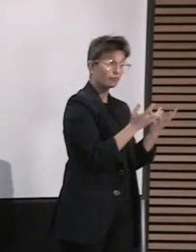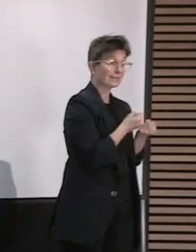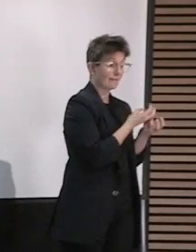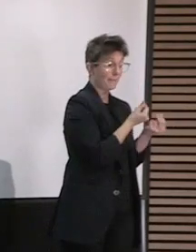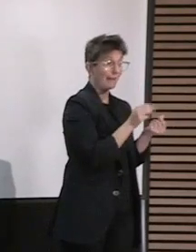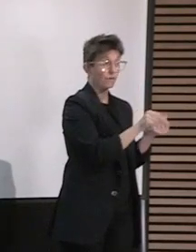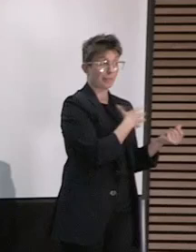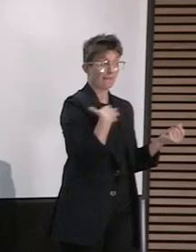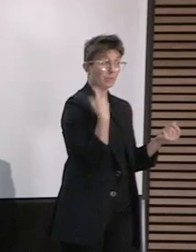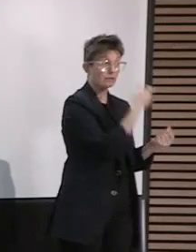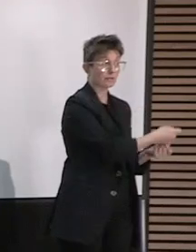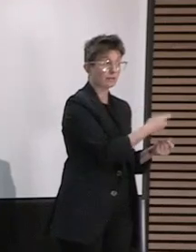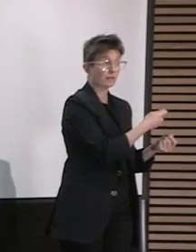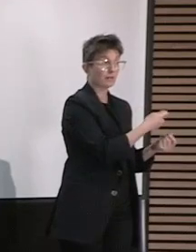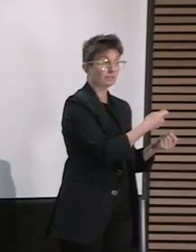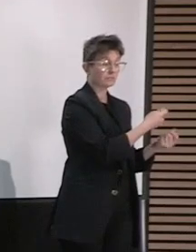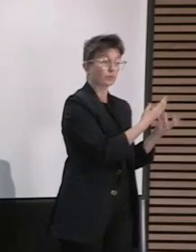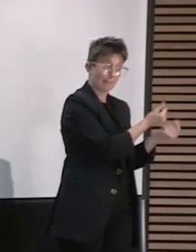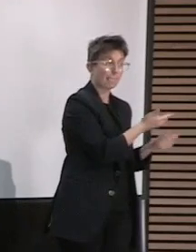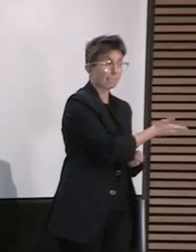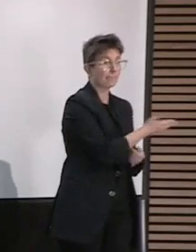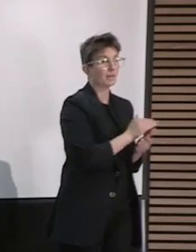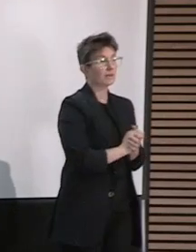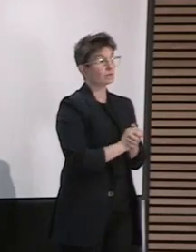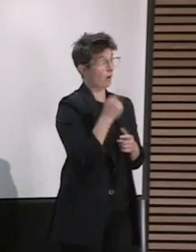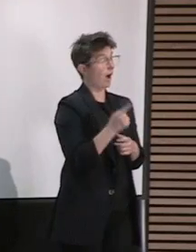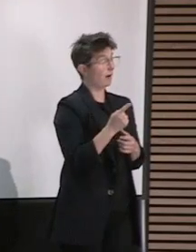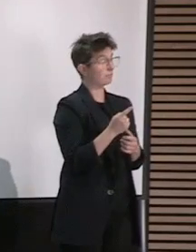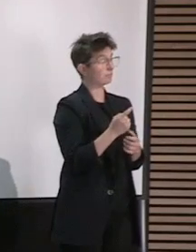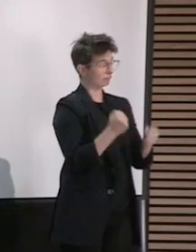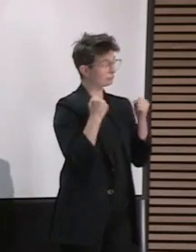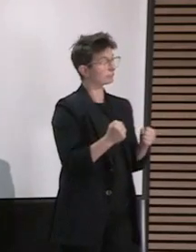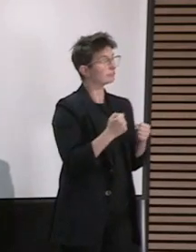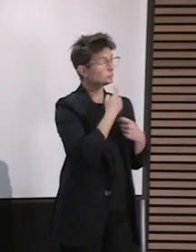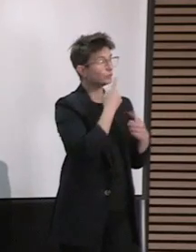tonu, he kaupapa here mo te wa roa o nga kawanatanga katoa, nga kura whakauru, nga kura